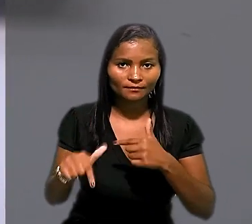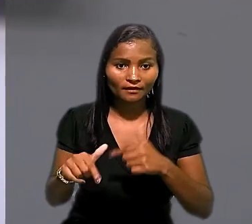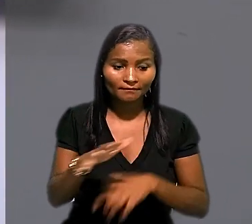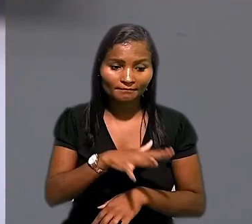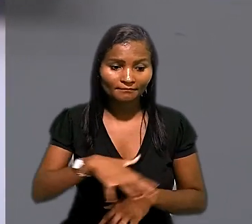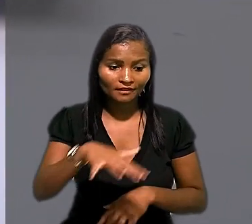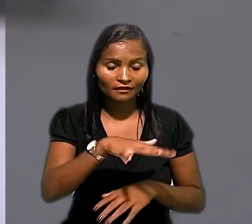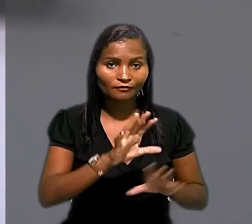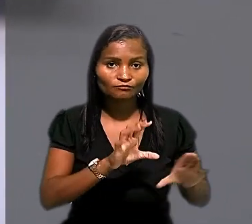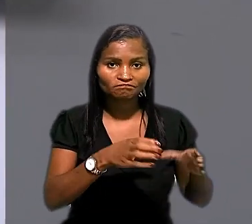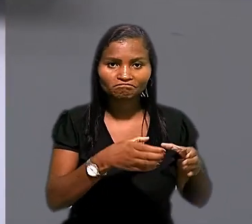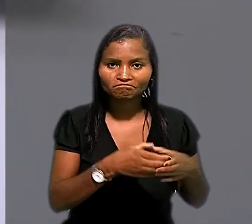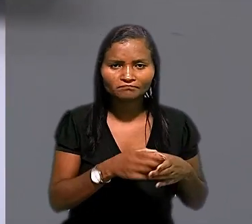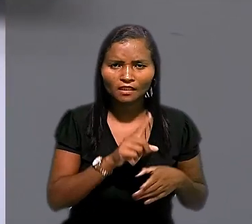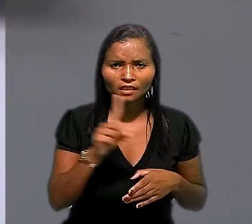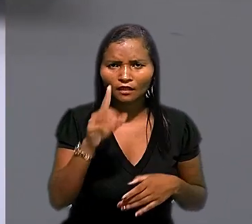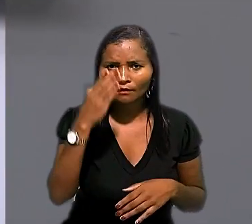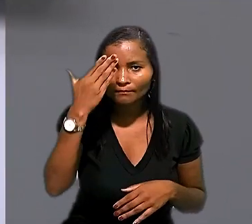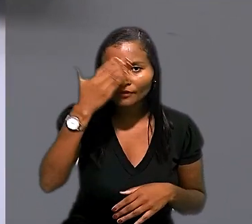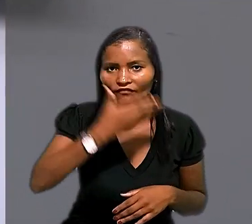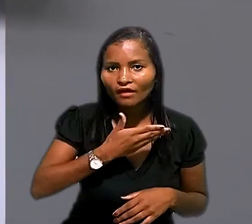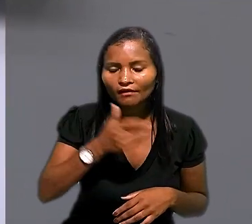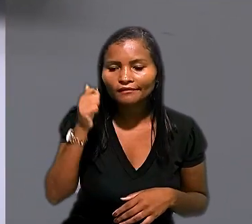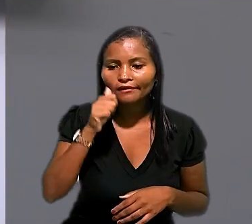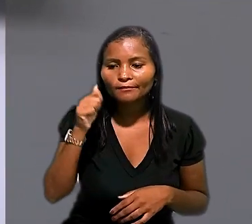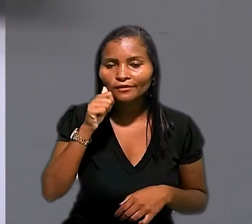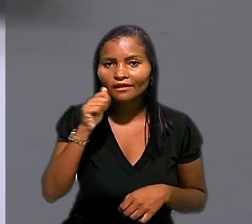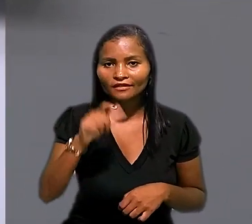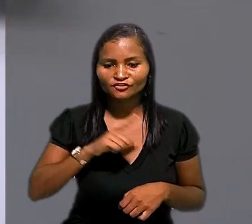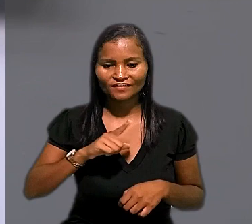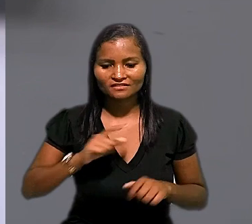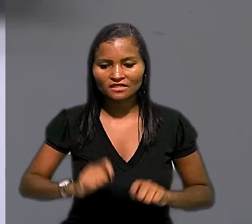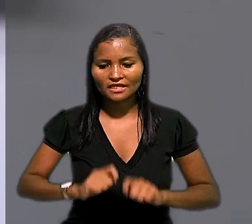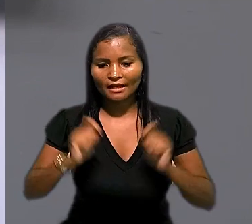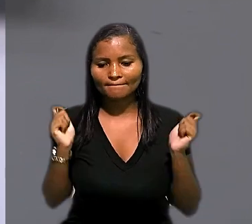trabalho . Para a maioria do colegiado, não ficou comprovado que ela estivesse